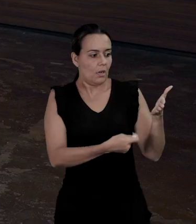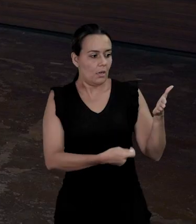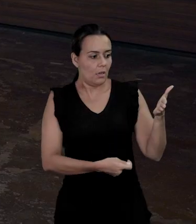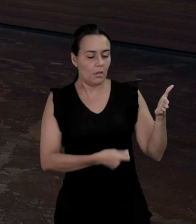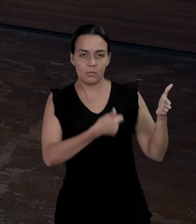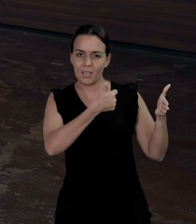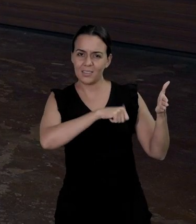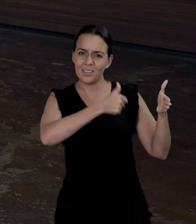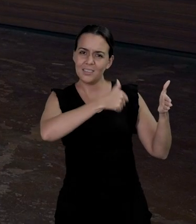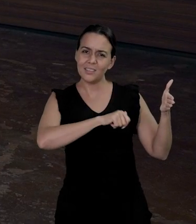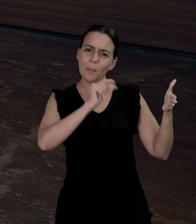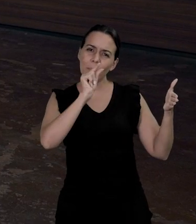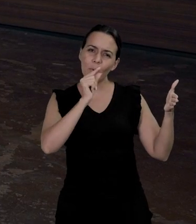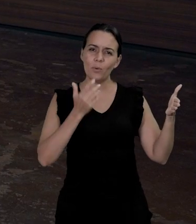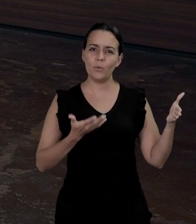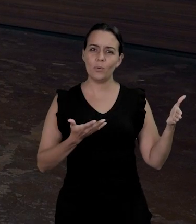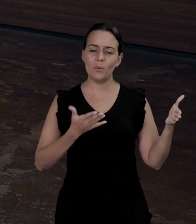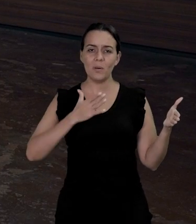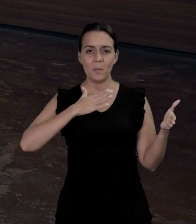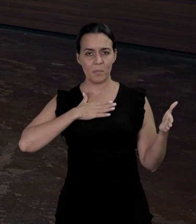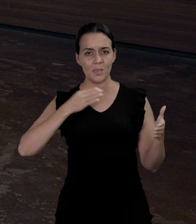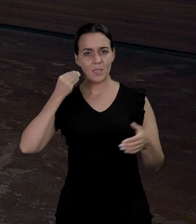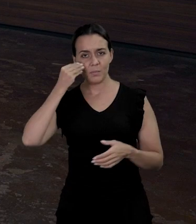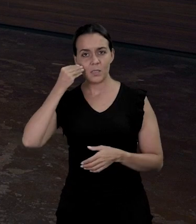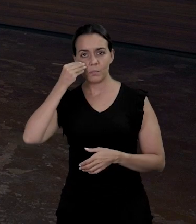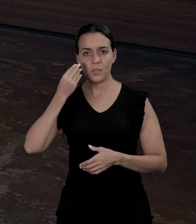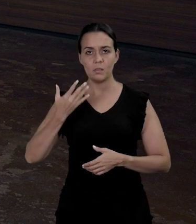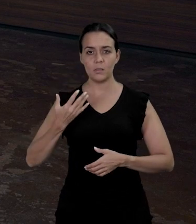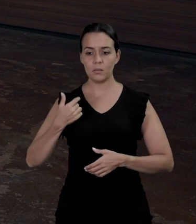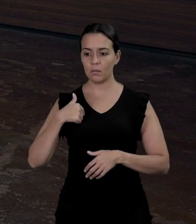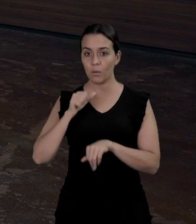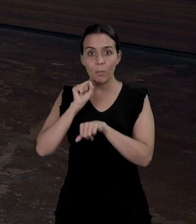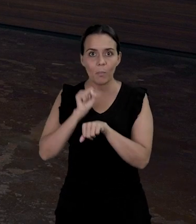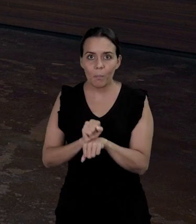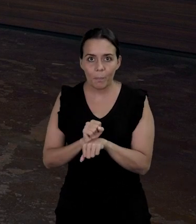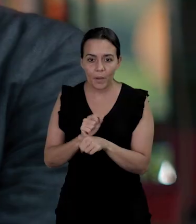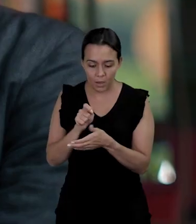Mas no meu caso, cara, sem perceber, eu parei de escrever.